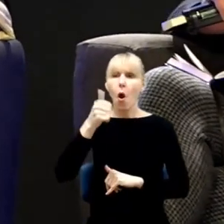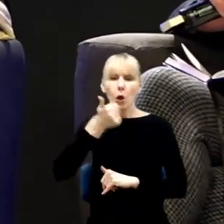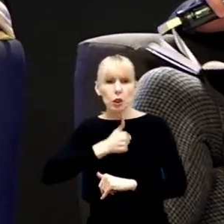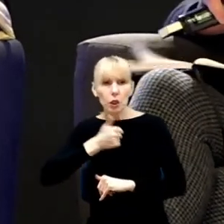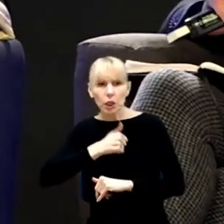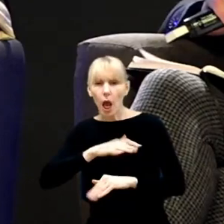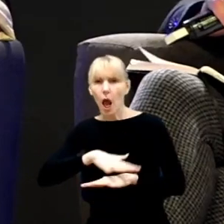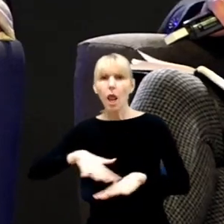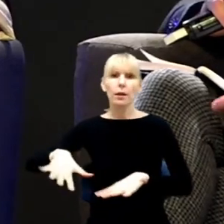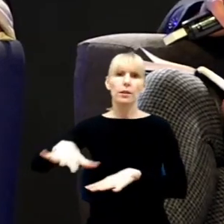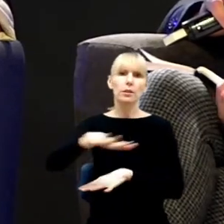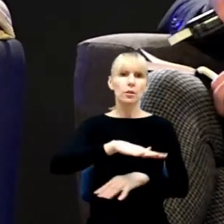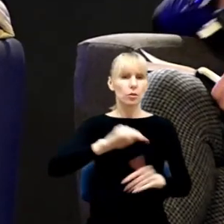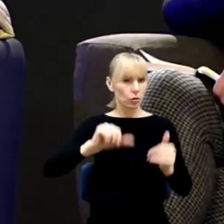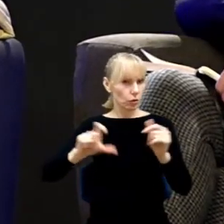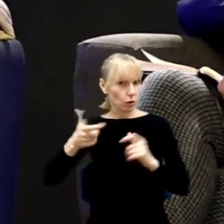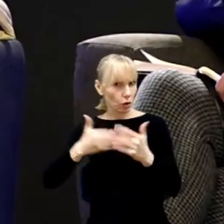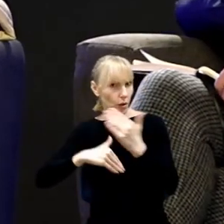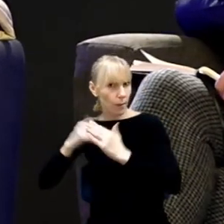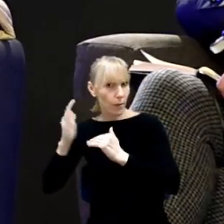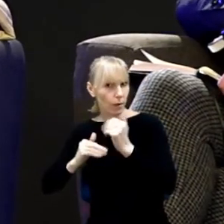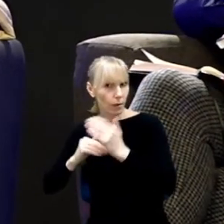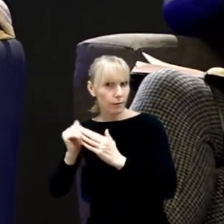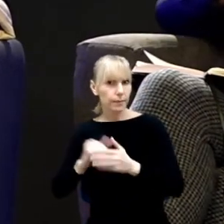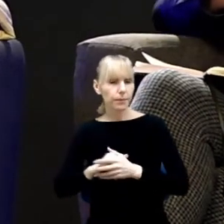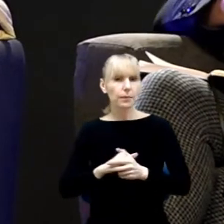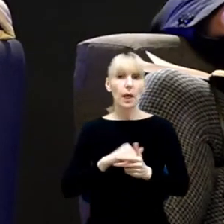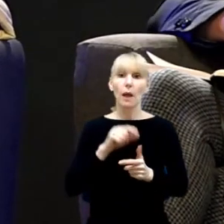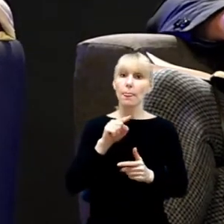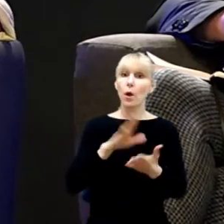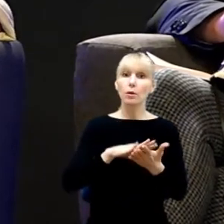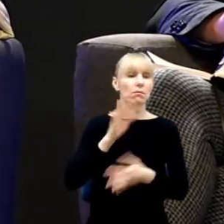I to jest doskonały przykład na to, że właśnie to podejście